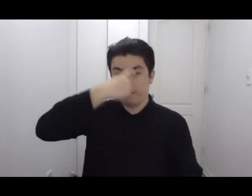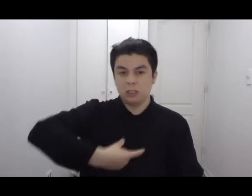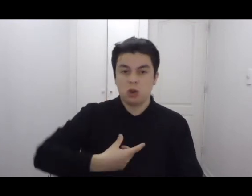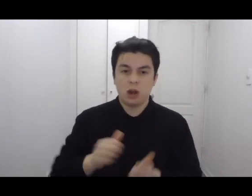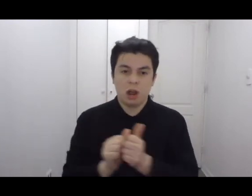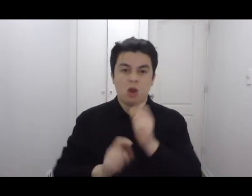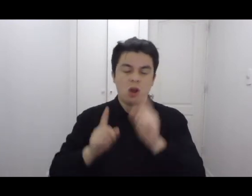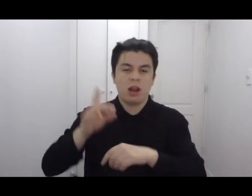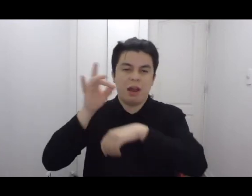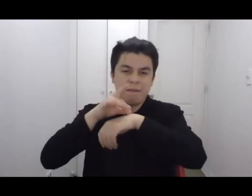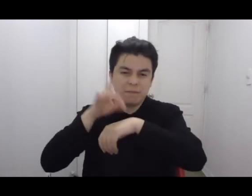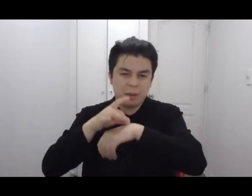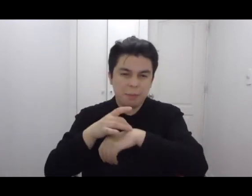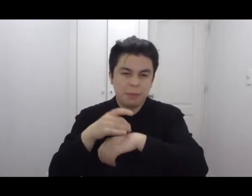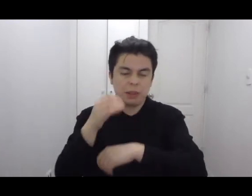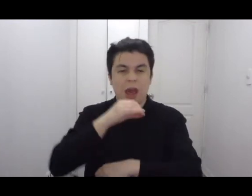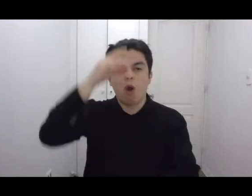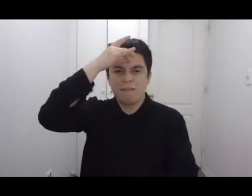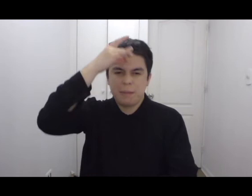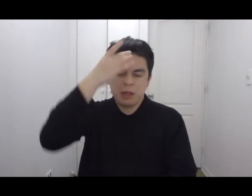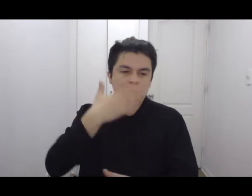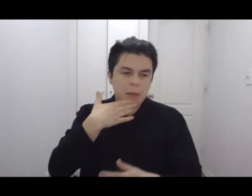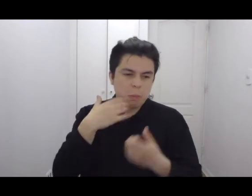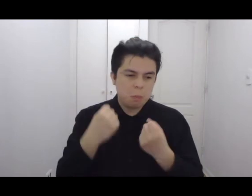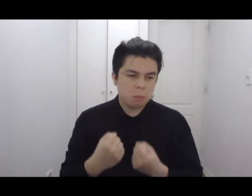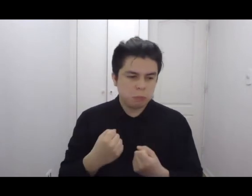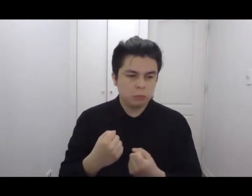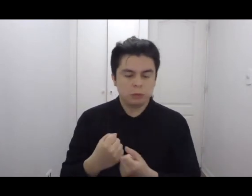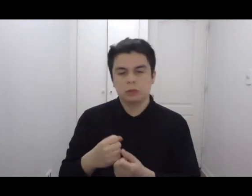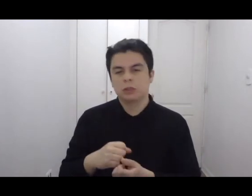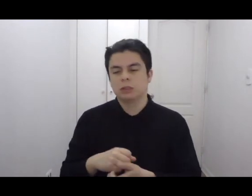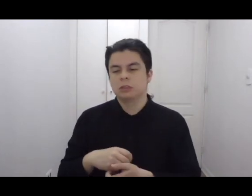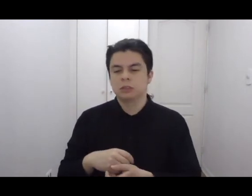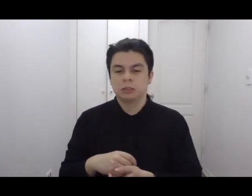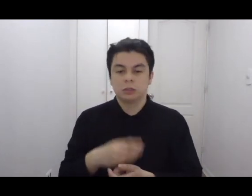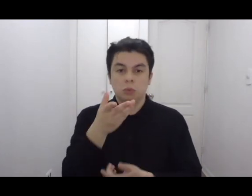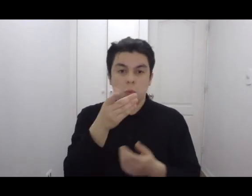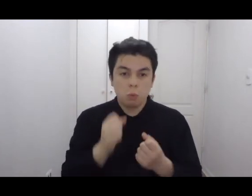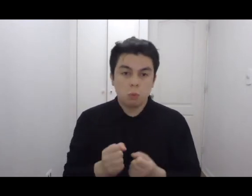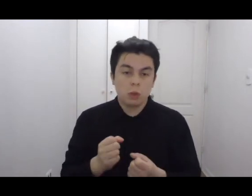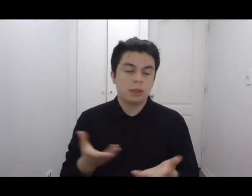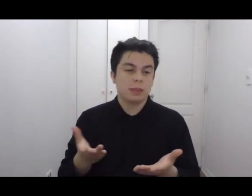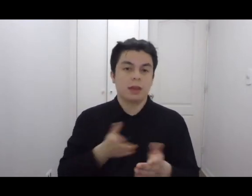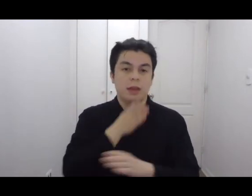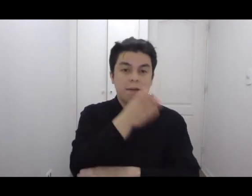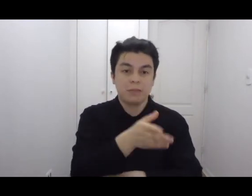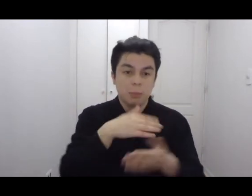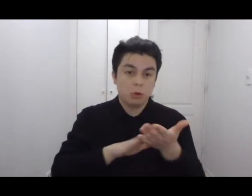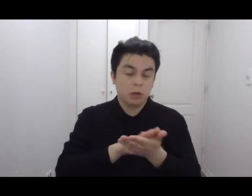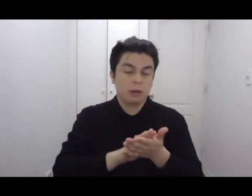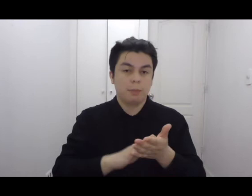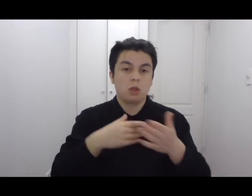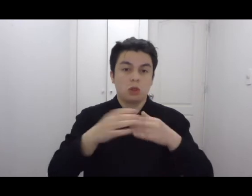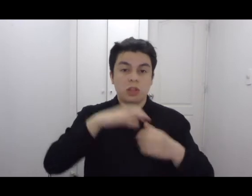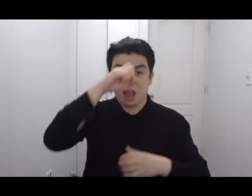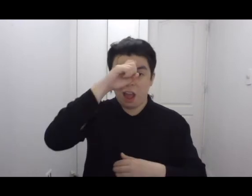tú me contabas que en el fondo puedes acercarte algún consultorio